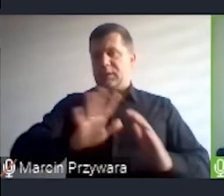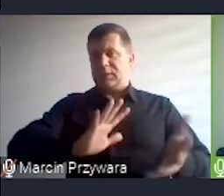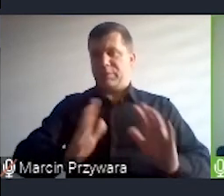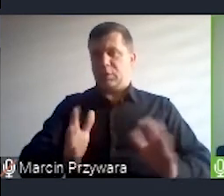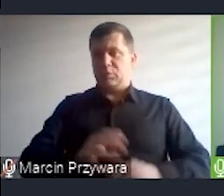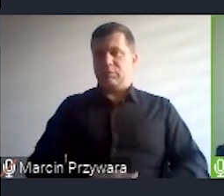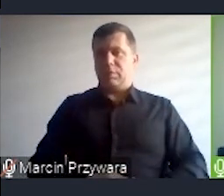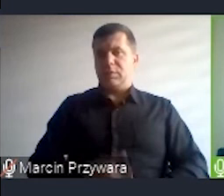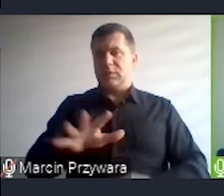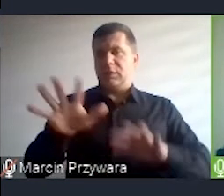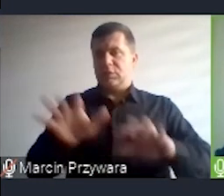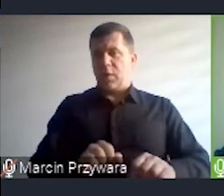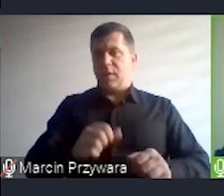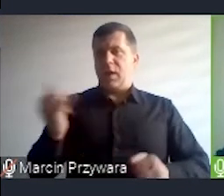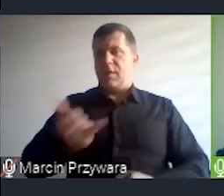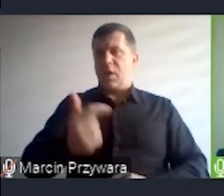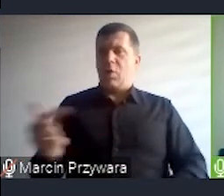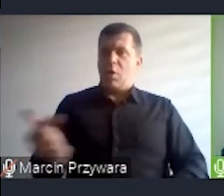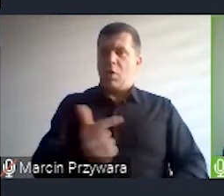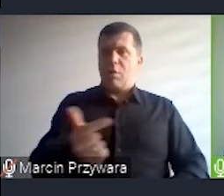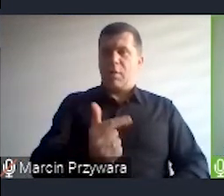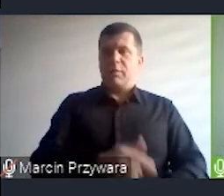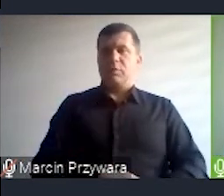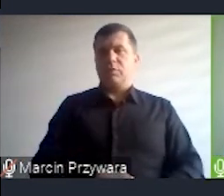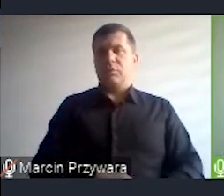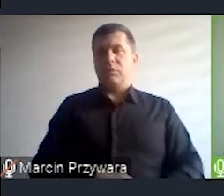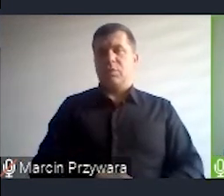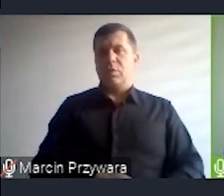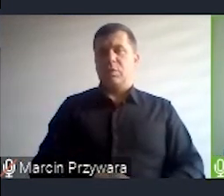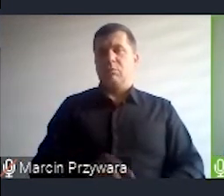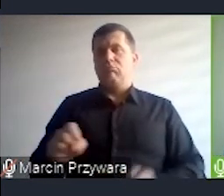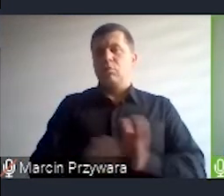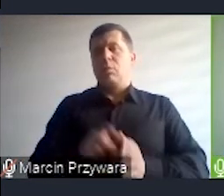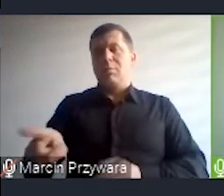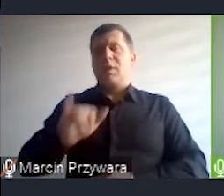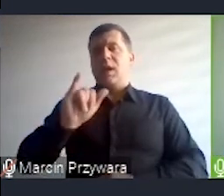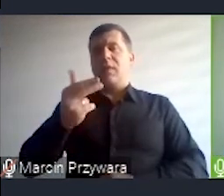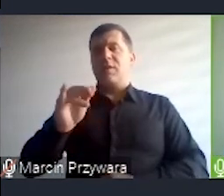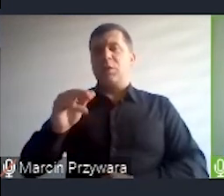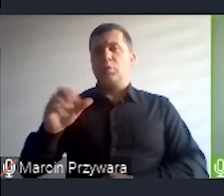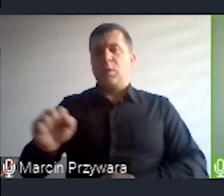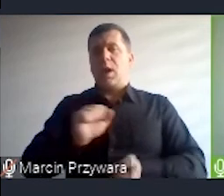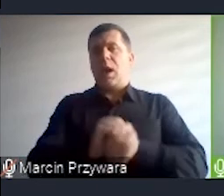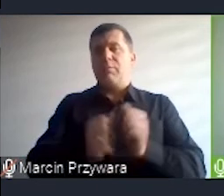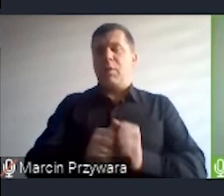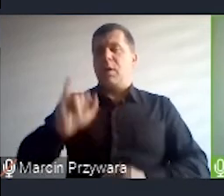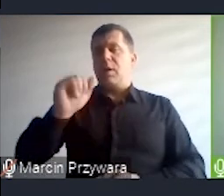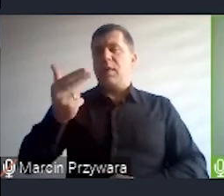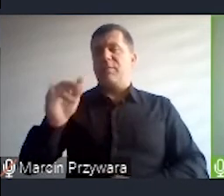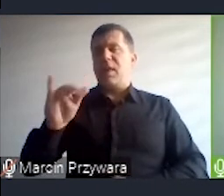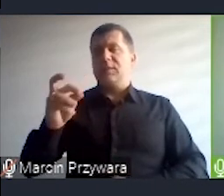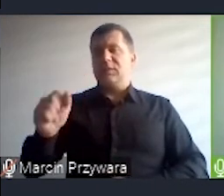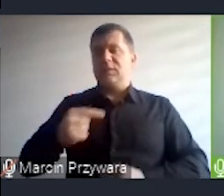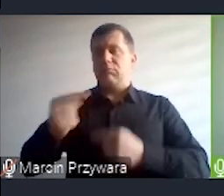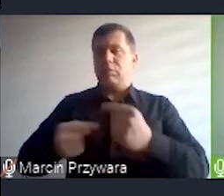że zachowanie trwałości obowiązuje w odniesieniu do infrastruktury lub inwestycji produkcyjnych.